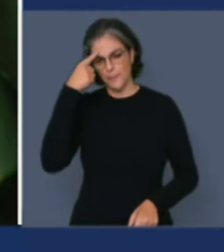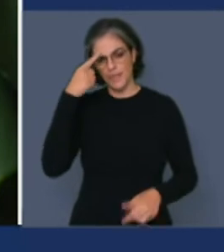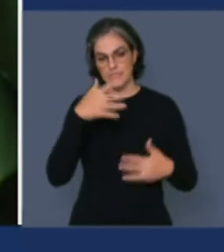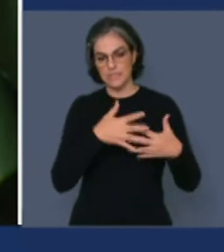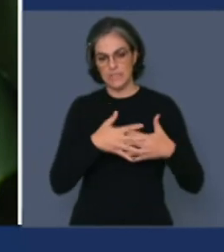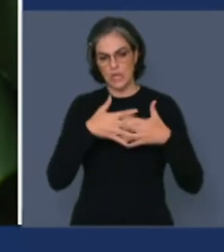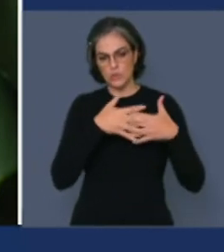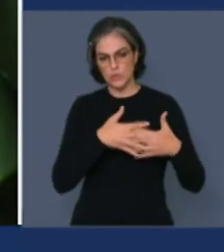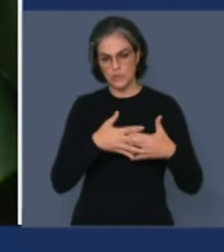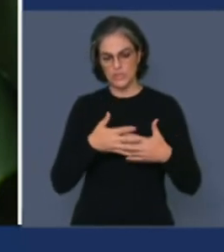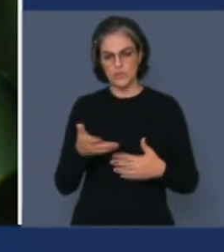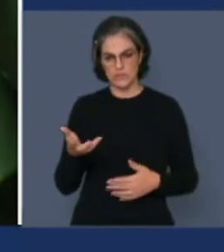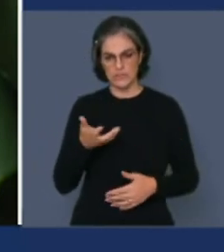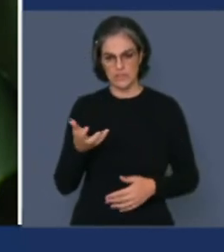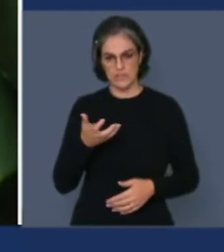AMÉRICA, SEU PROJETO, A SUA